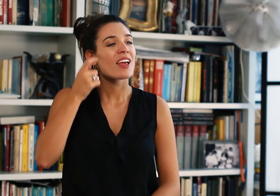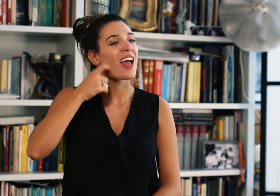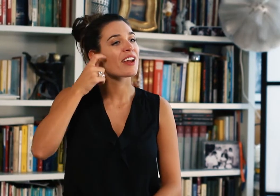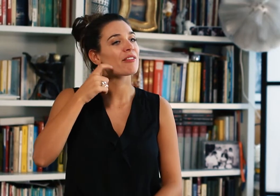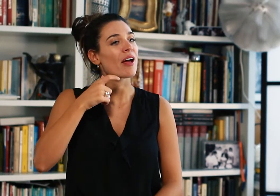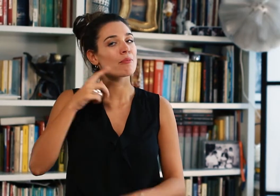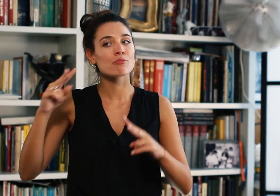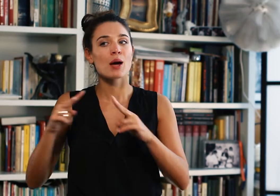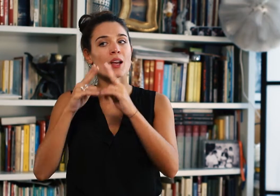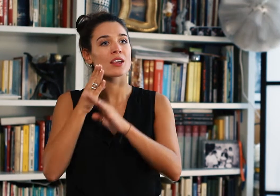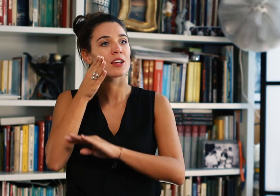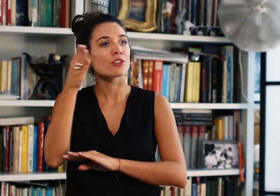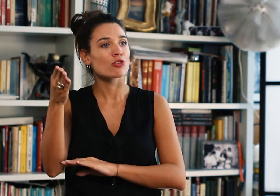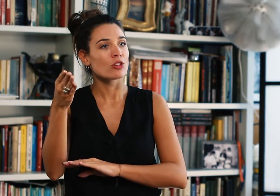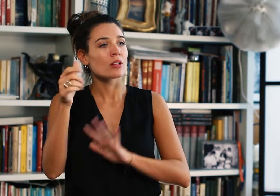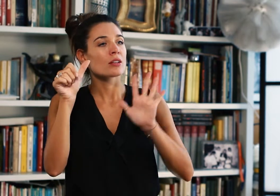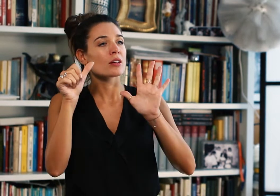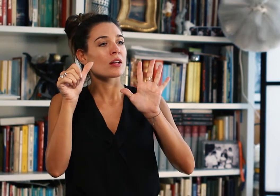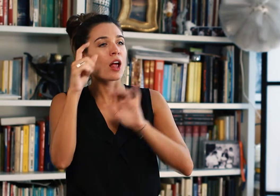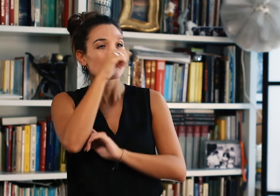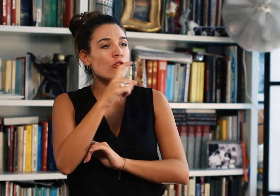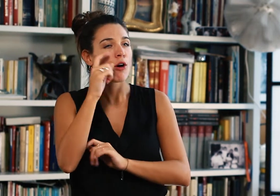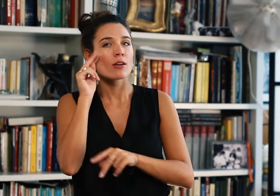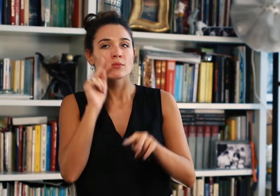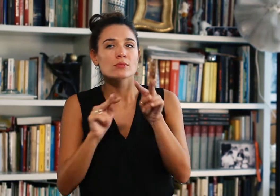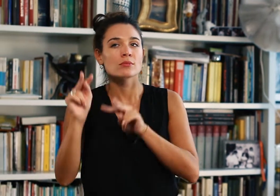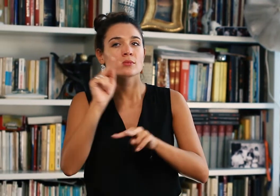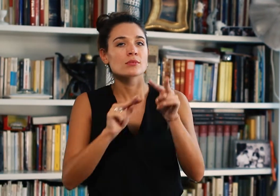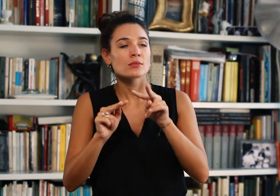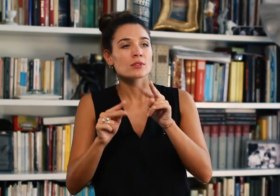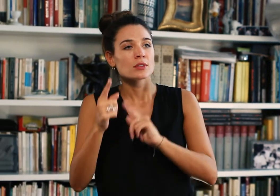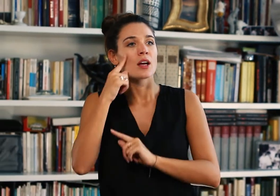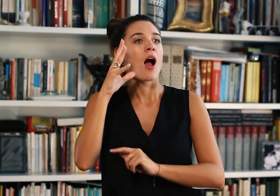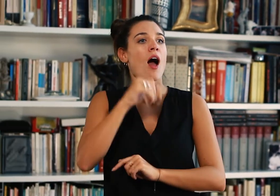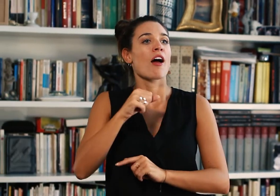Hervè Joncour andò a Parigi. Ci mise sei giorni a scoprire dove viveva, le inviò un biglietto chiedendole di